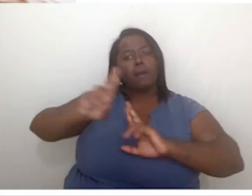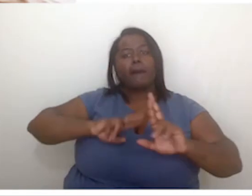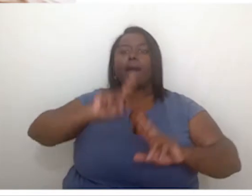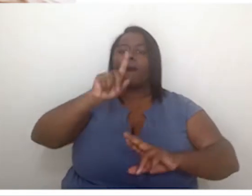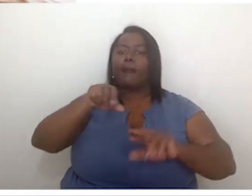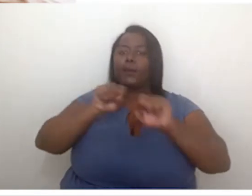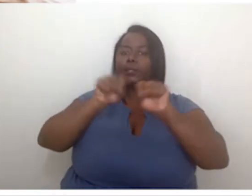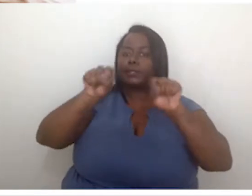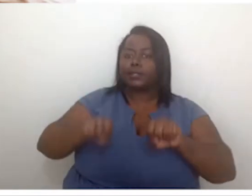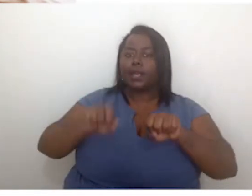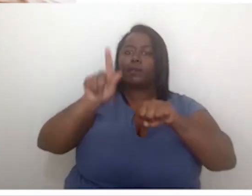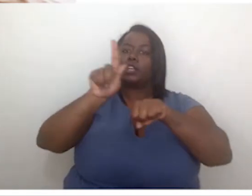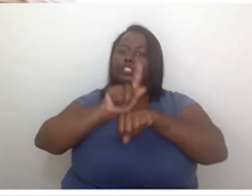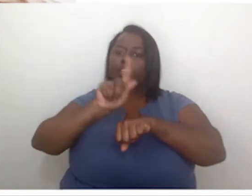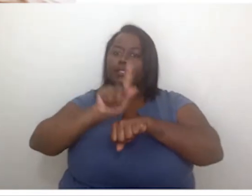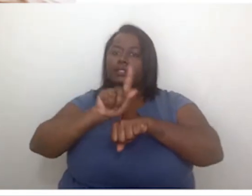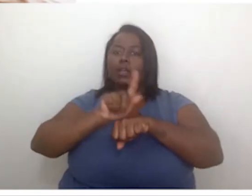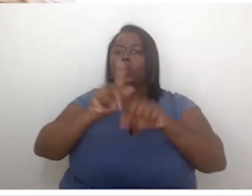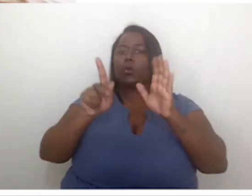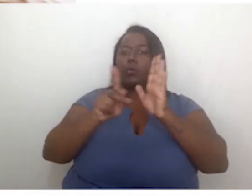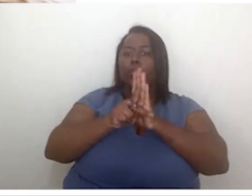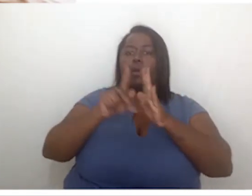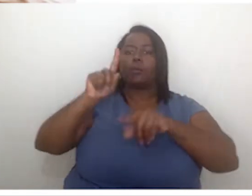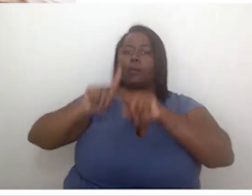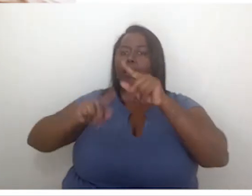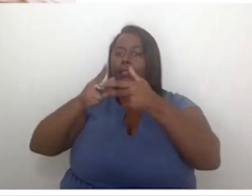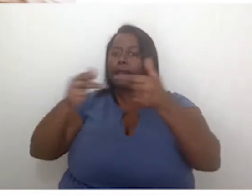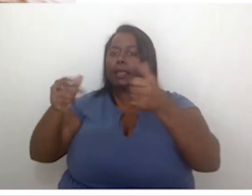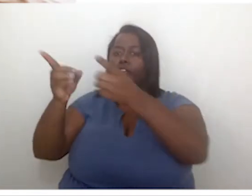y los materiales didácticos que tienen allá